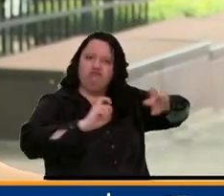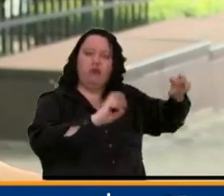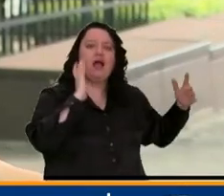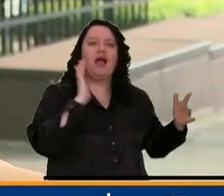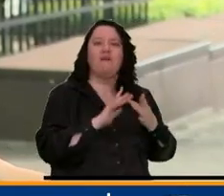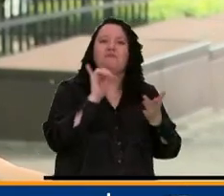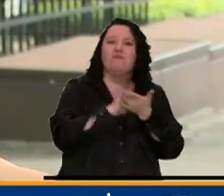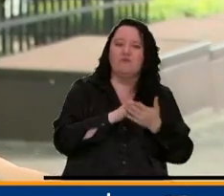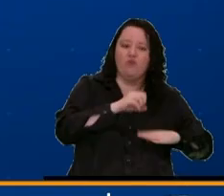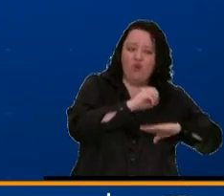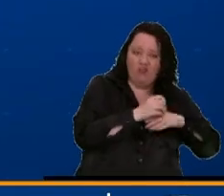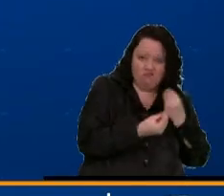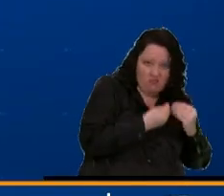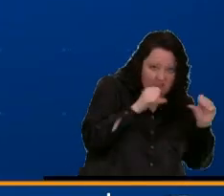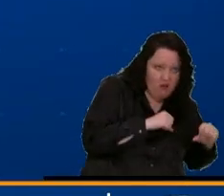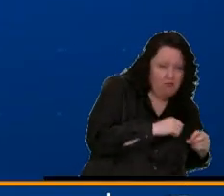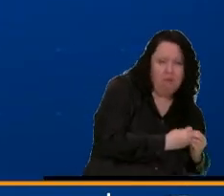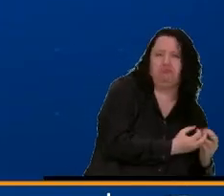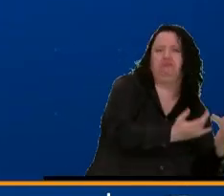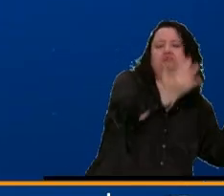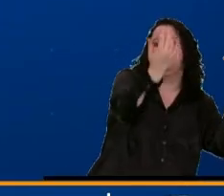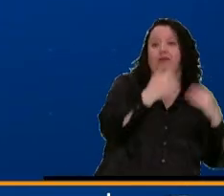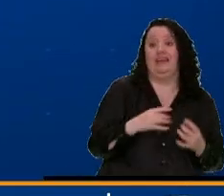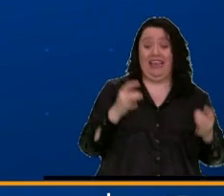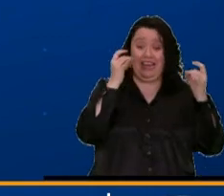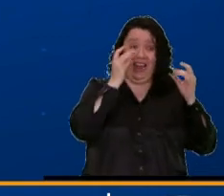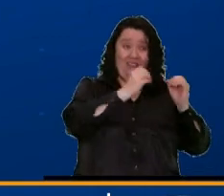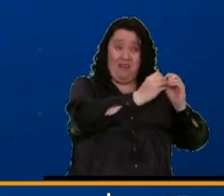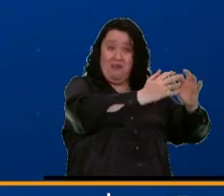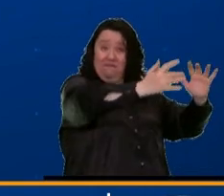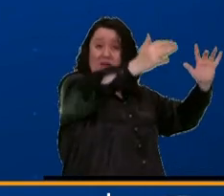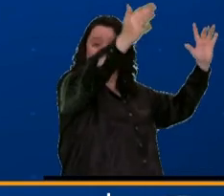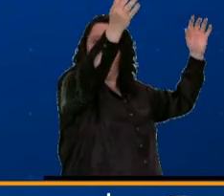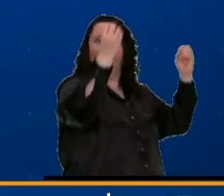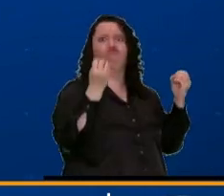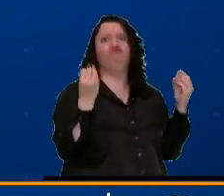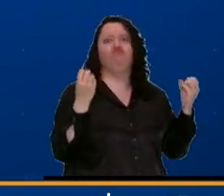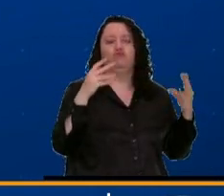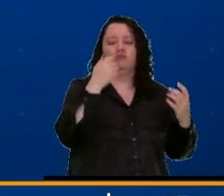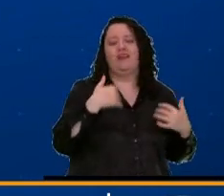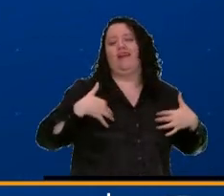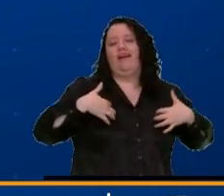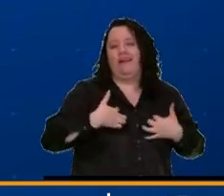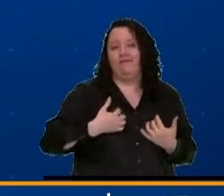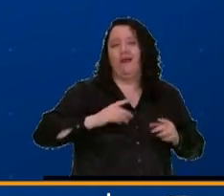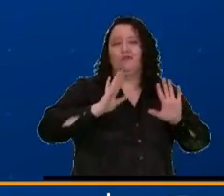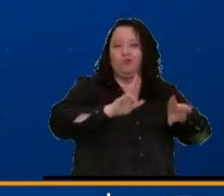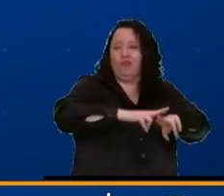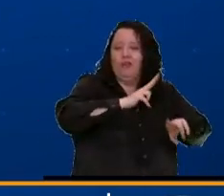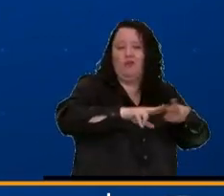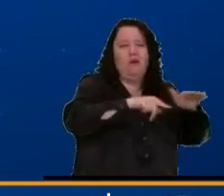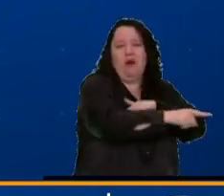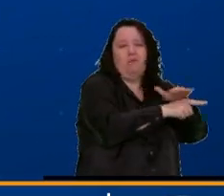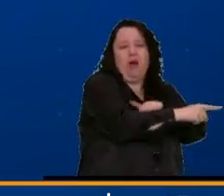que se ponga un fiscal especializado para adelantar la investigación de esta organización criminal.